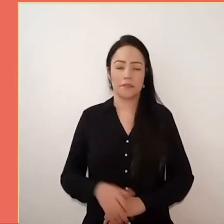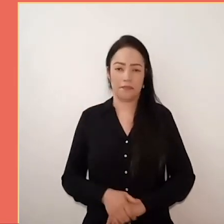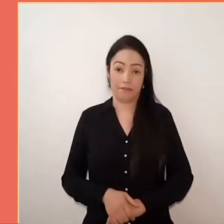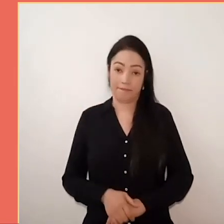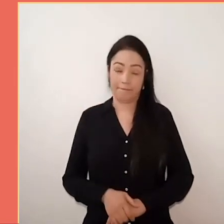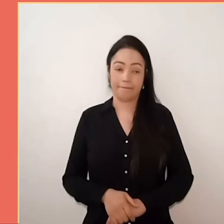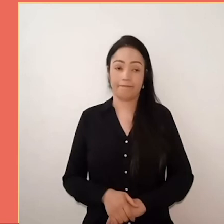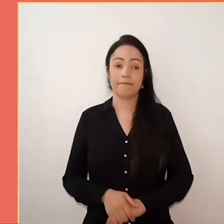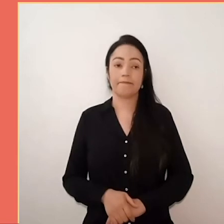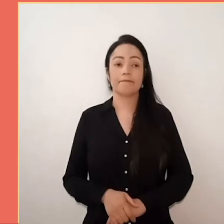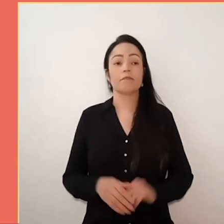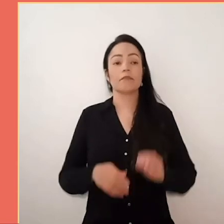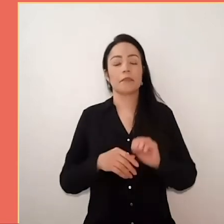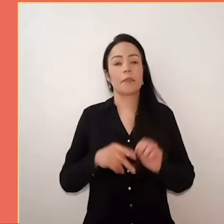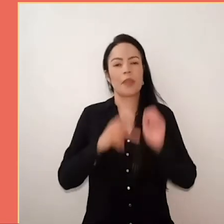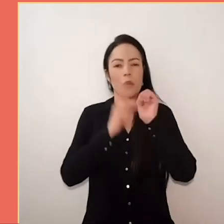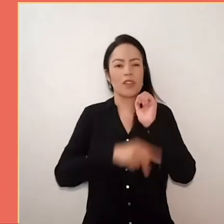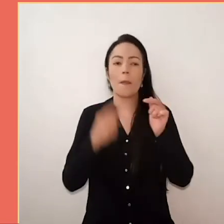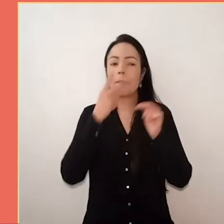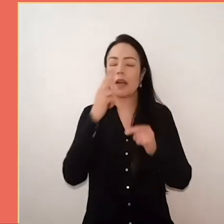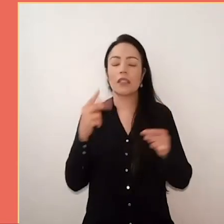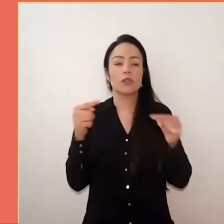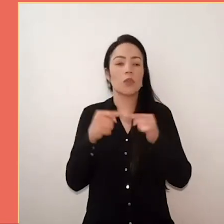É um projeto que não condiz com essa percepção